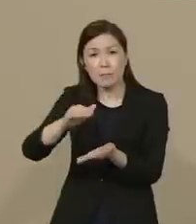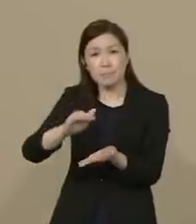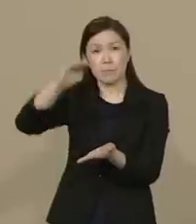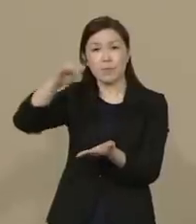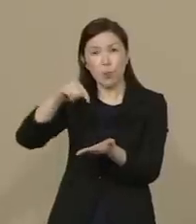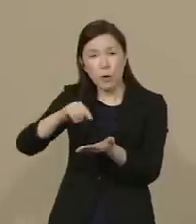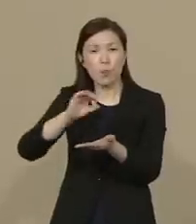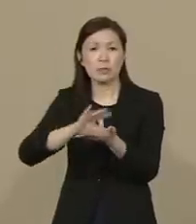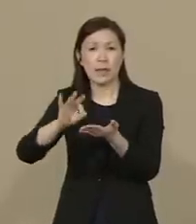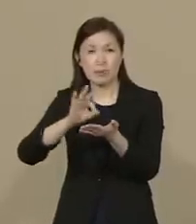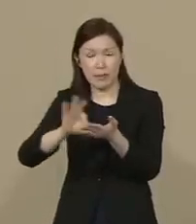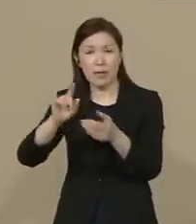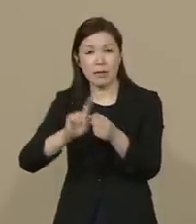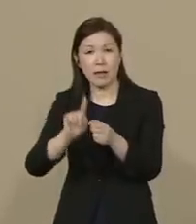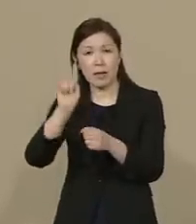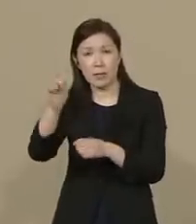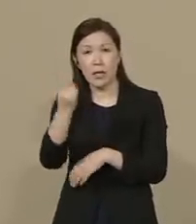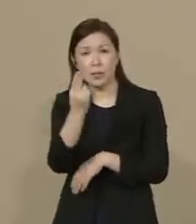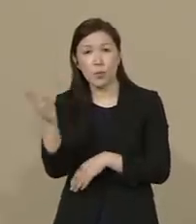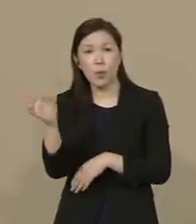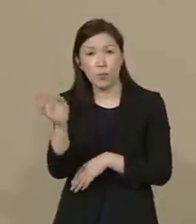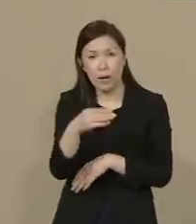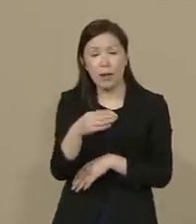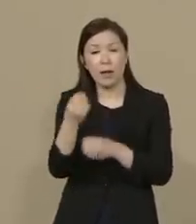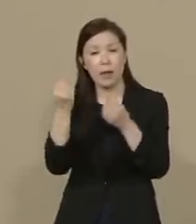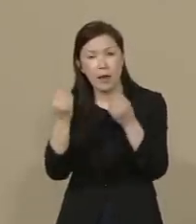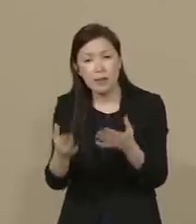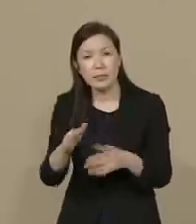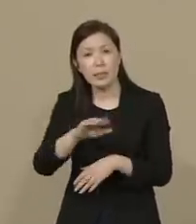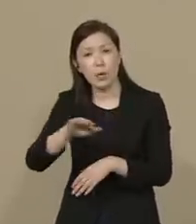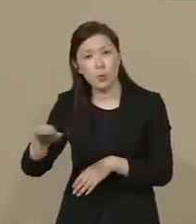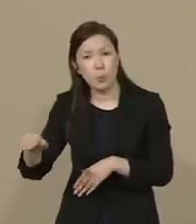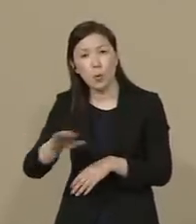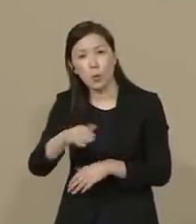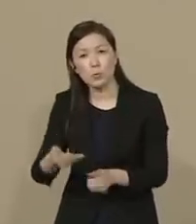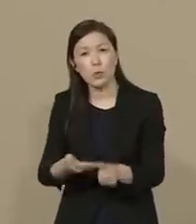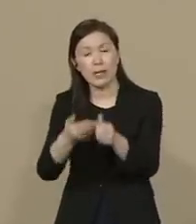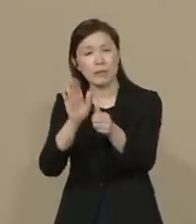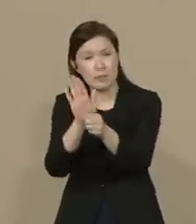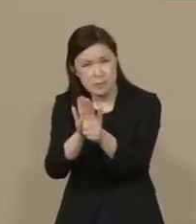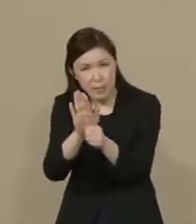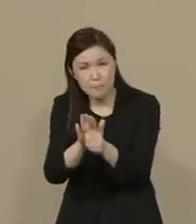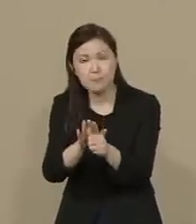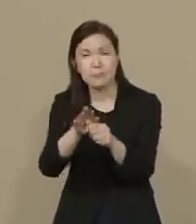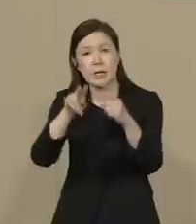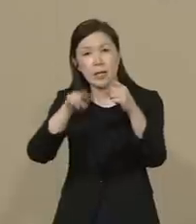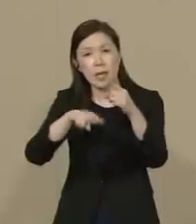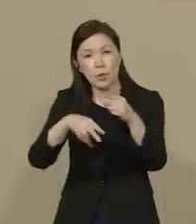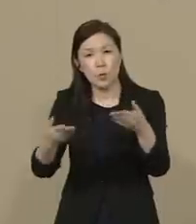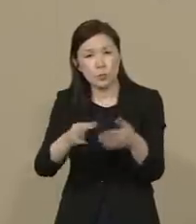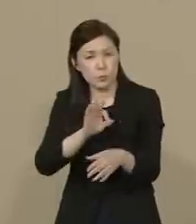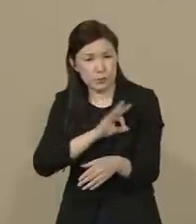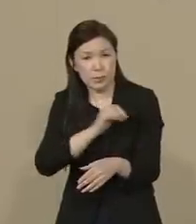来年度から始まる 新たな子供子育て支援や 介護職員の処遇改善